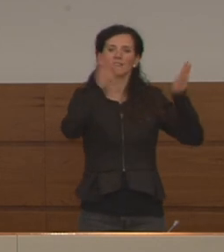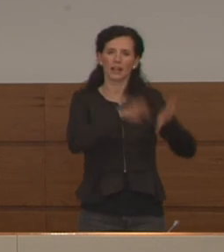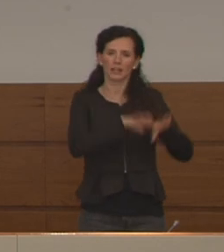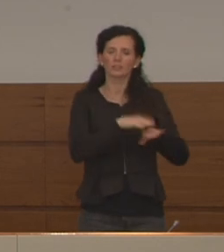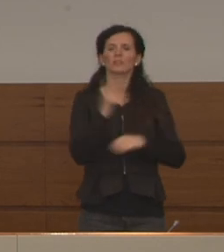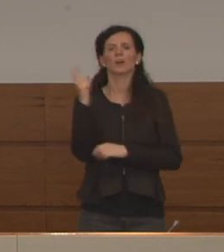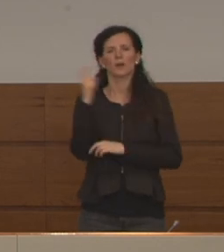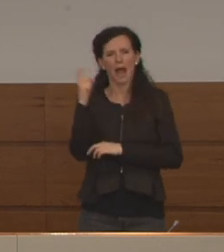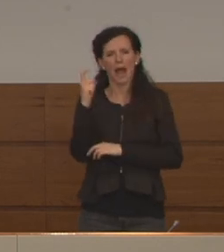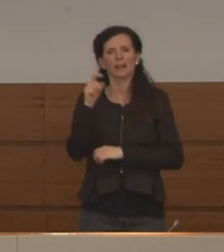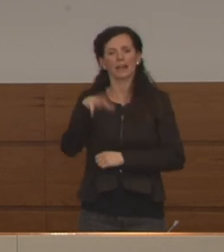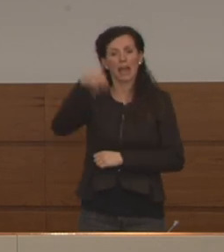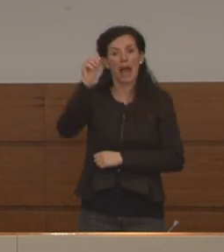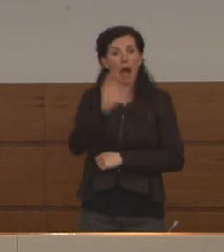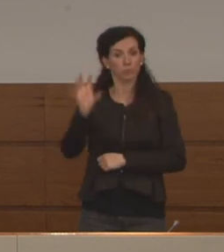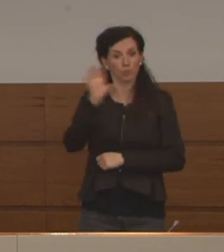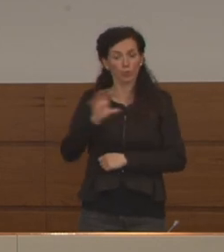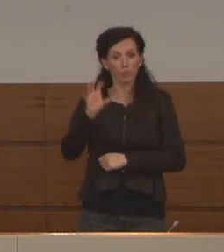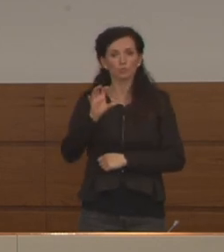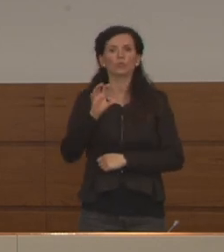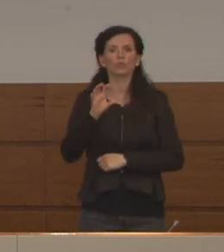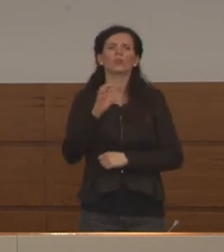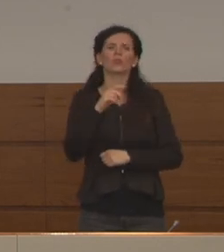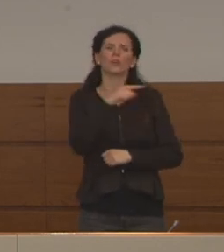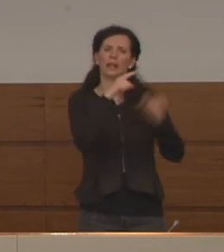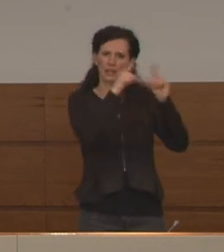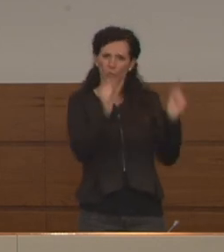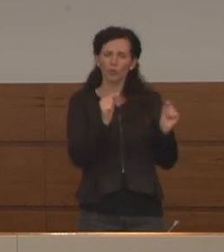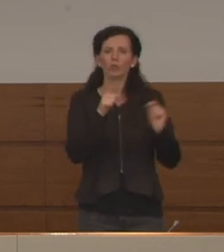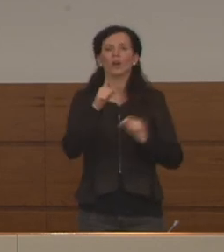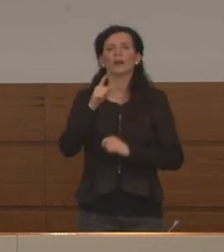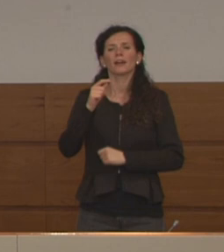l'Abruzzo, la Liguria e la Provincia Autonoma di Trento.